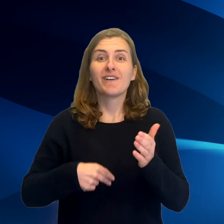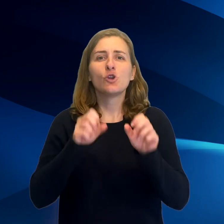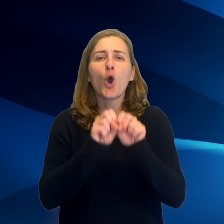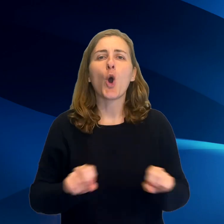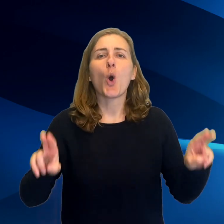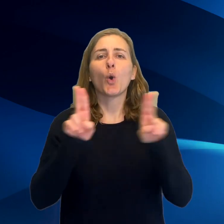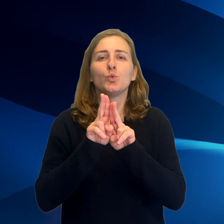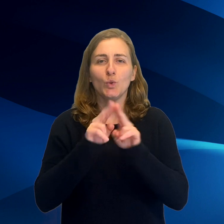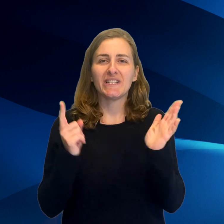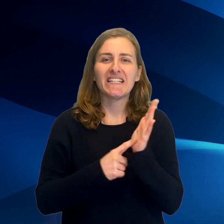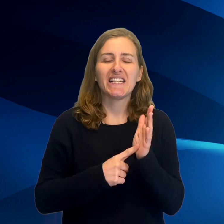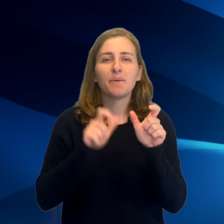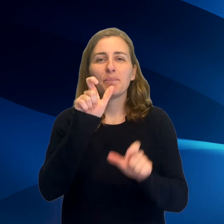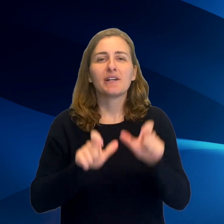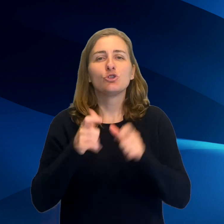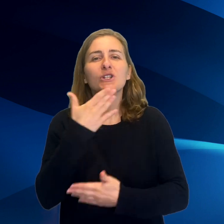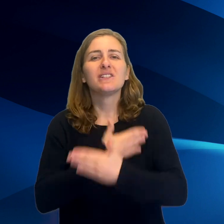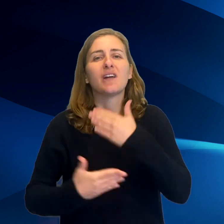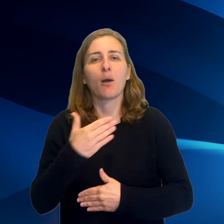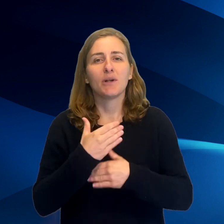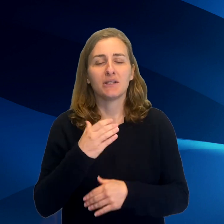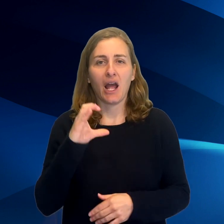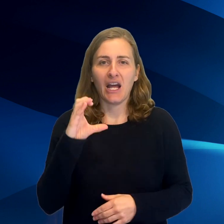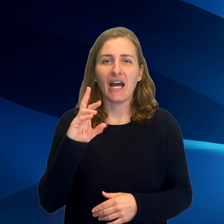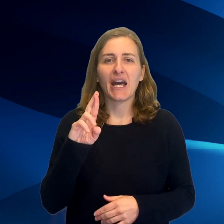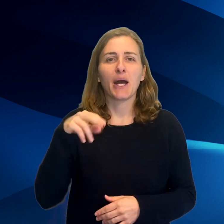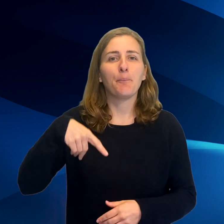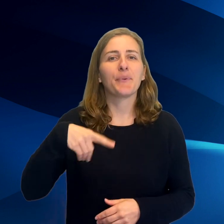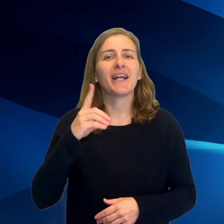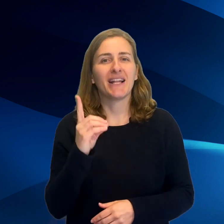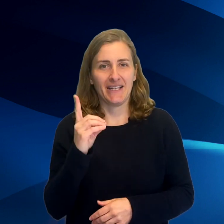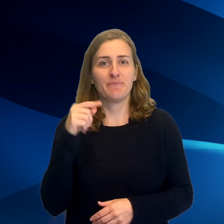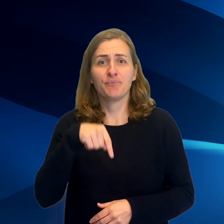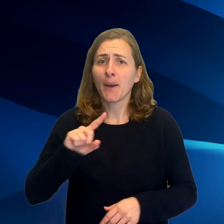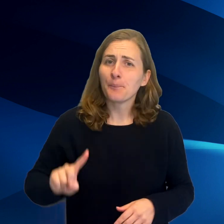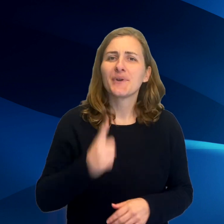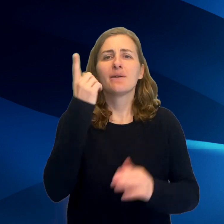La Convenzione ONU per i diritti delle persone con disabilità - CRPD